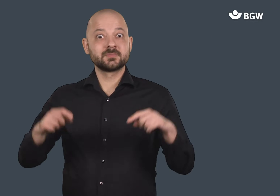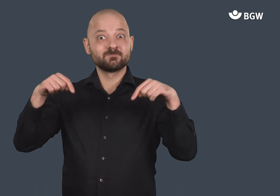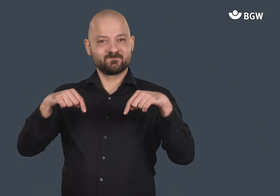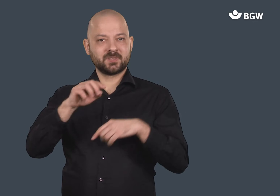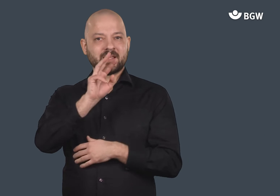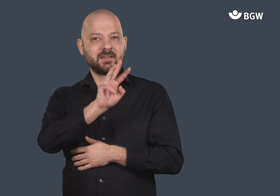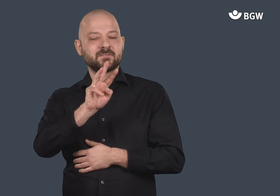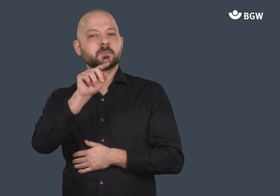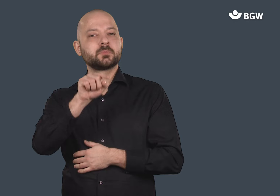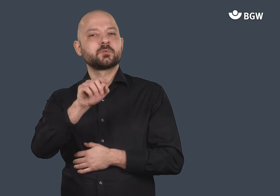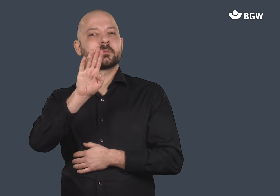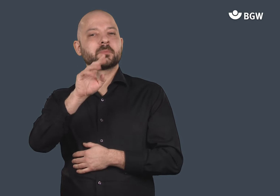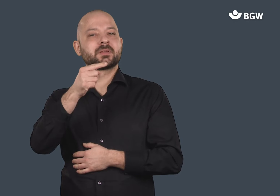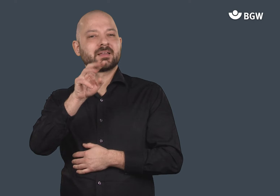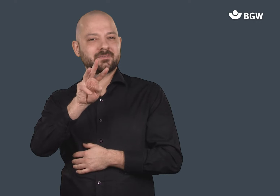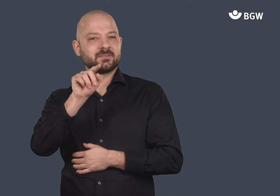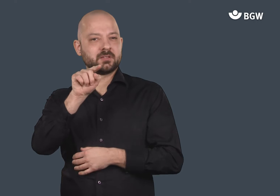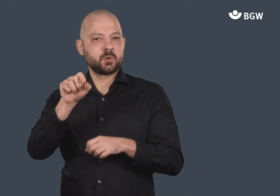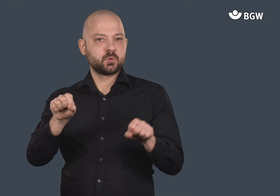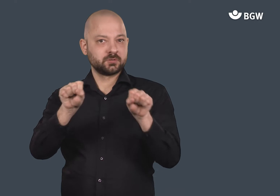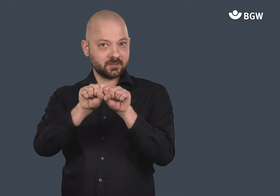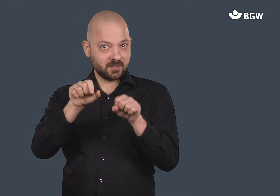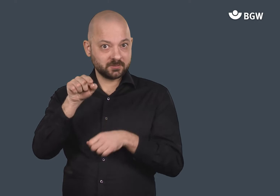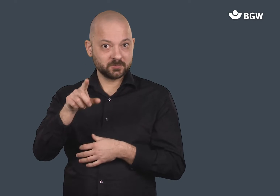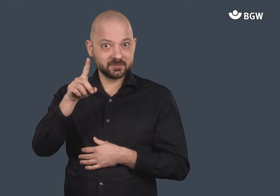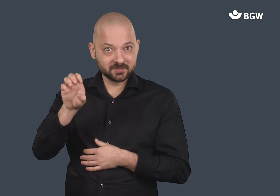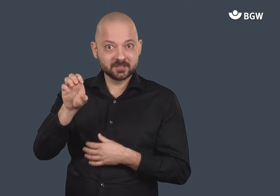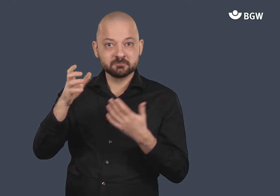Sind Ihnen Mängel beim barrierefreien Zugang